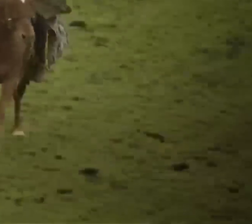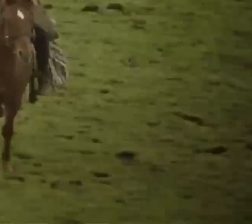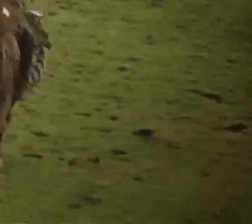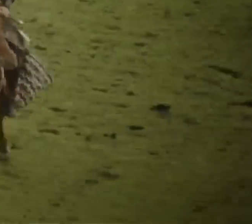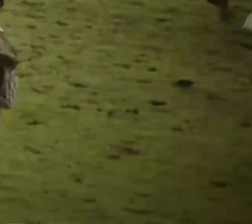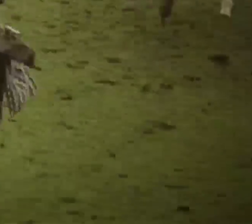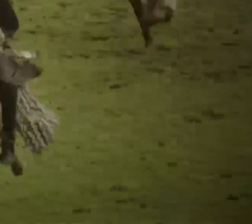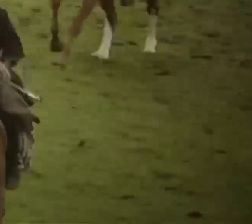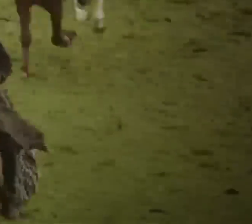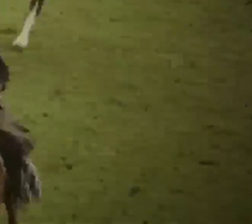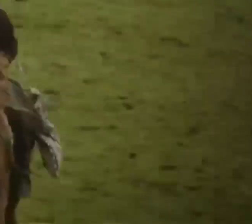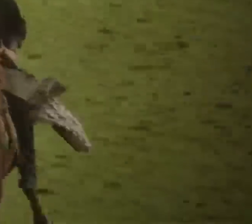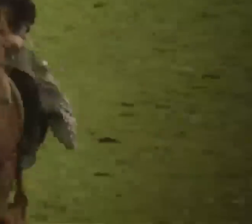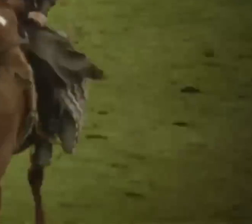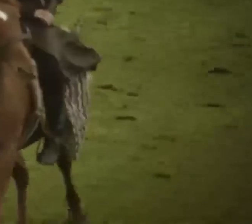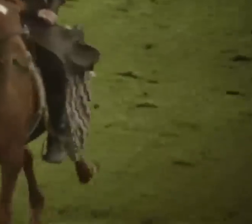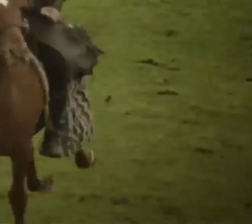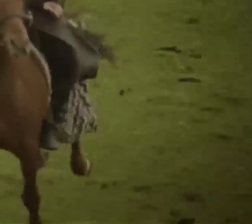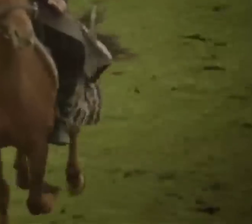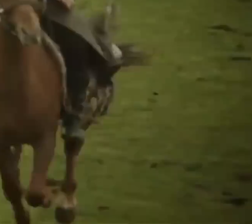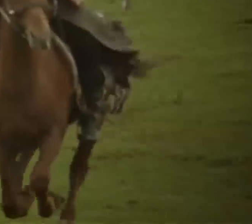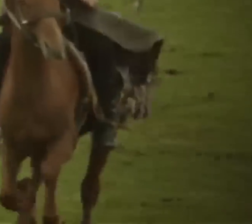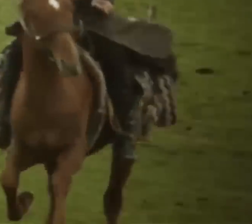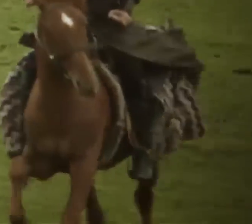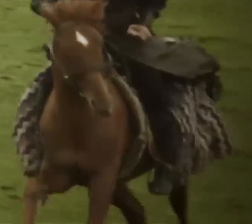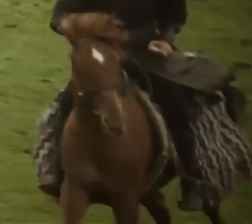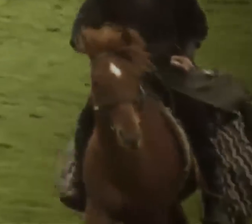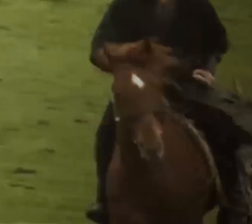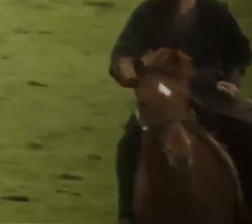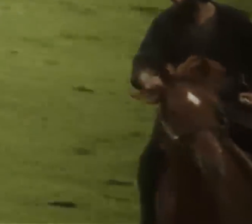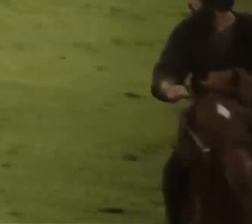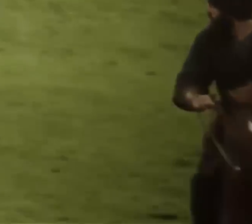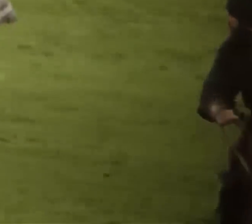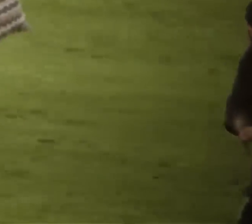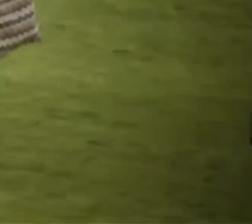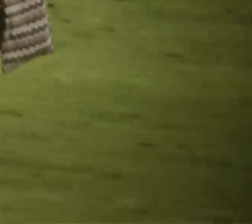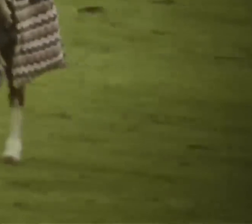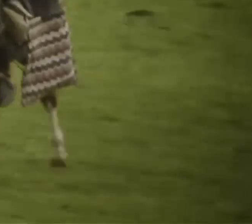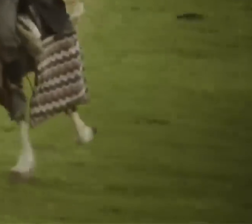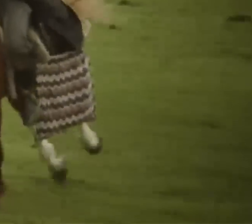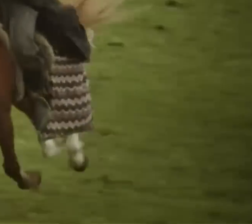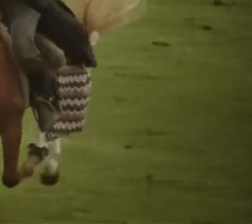Ağa'm! (Müzik - Gerilim)